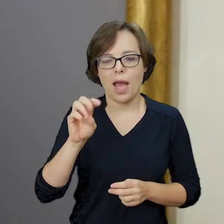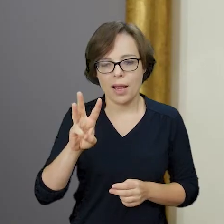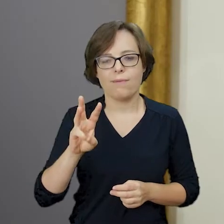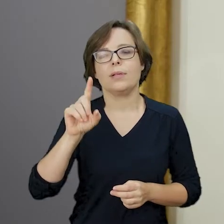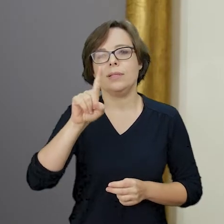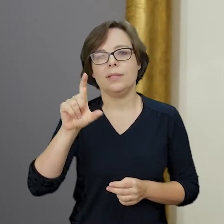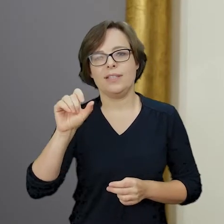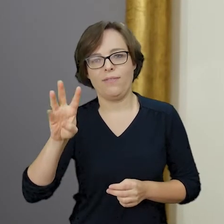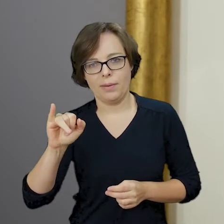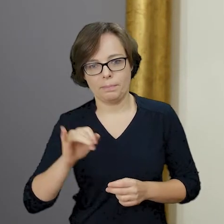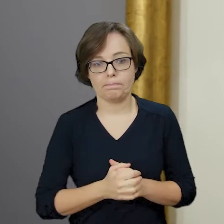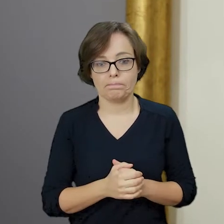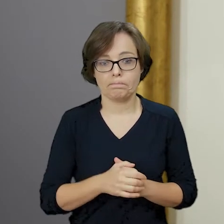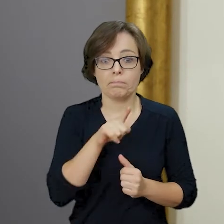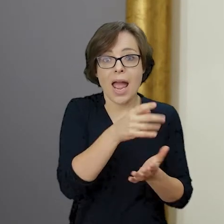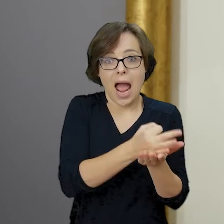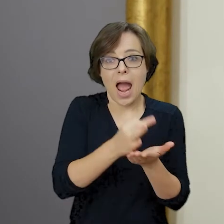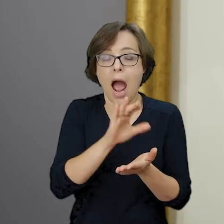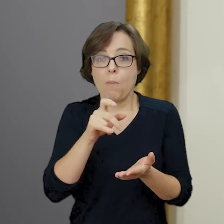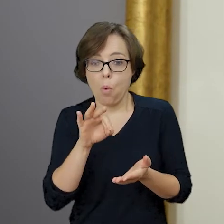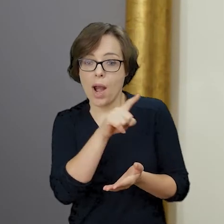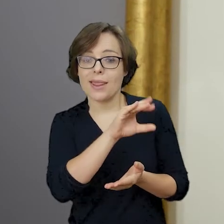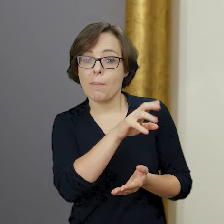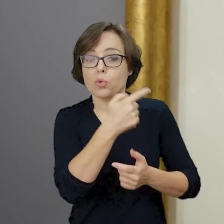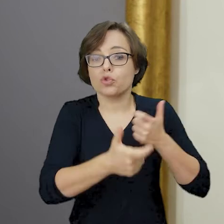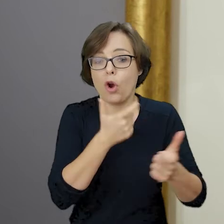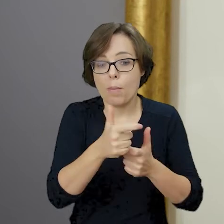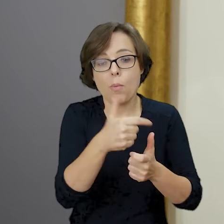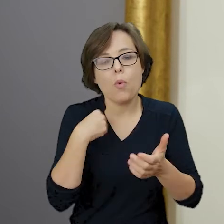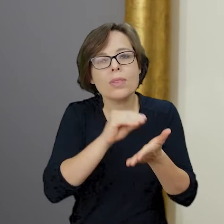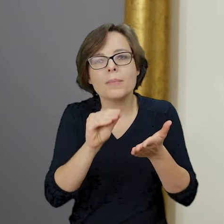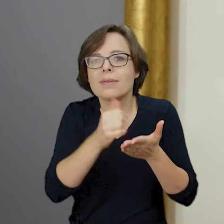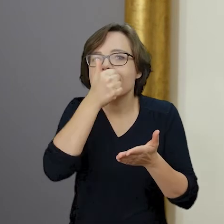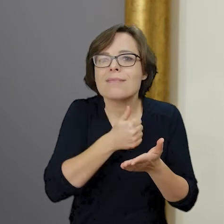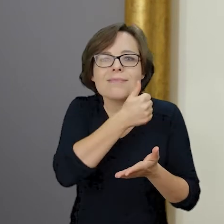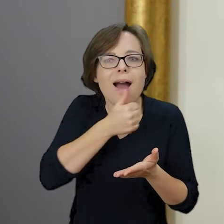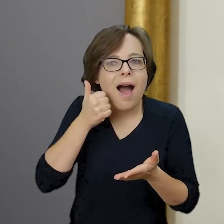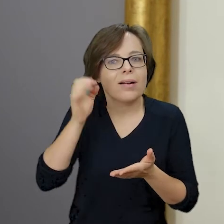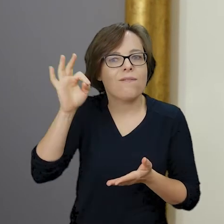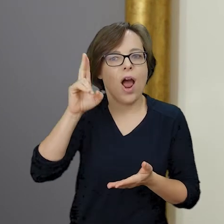Amulety, które sporządził Eybeszutz miały być napisane tajemnym szyfrem kabalistycznym,